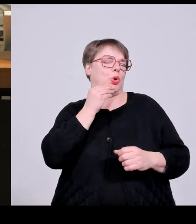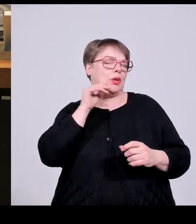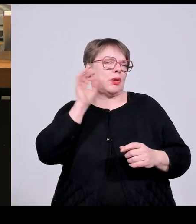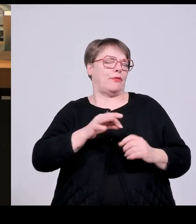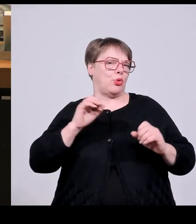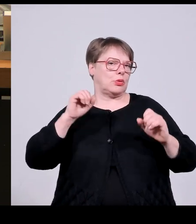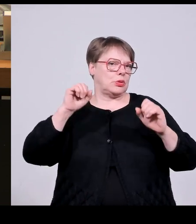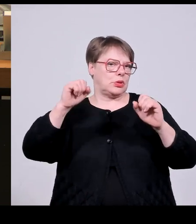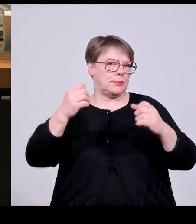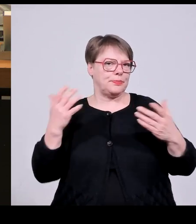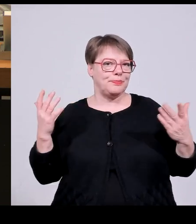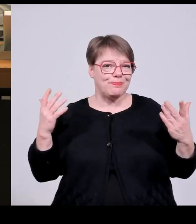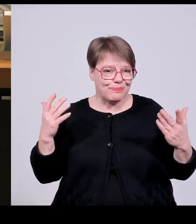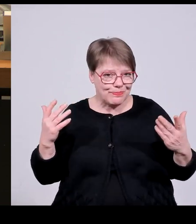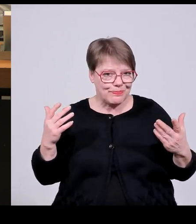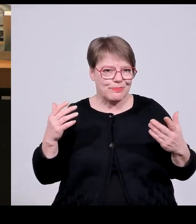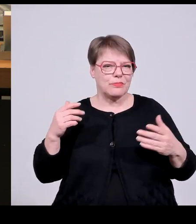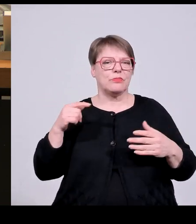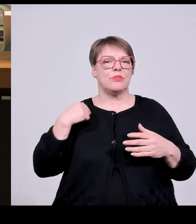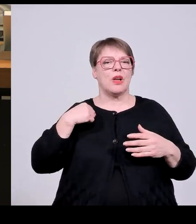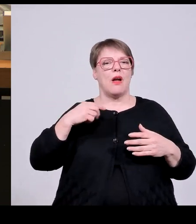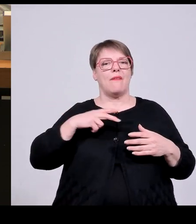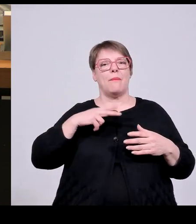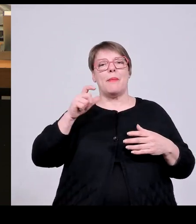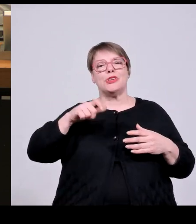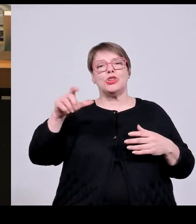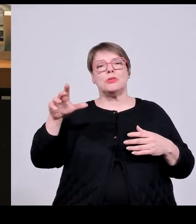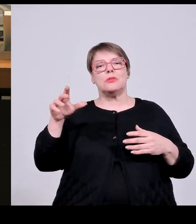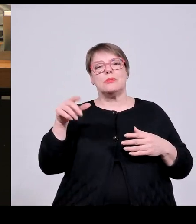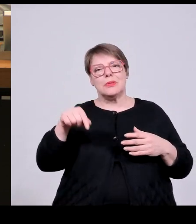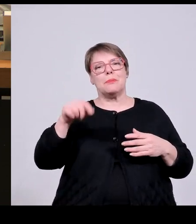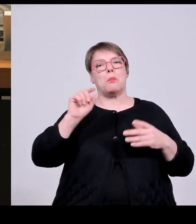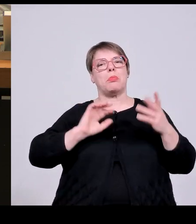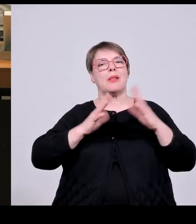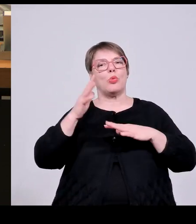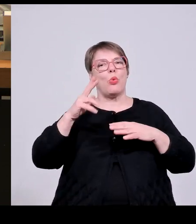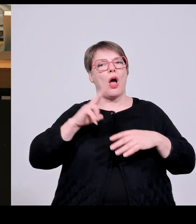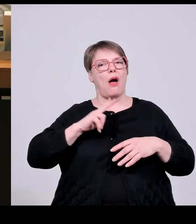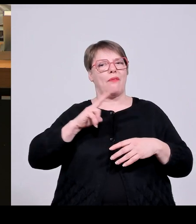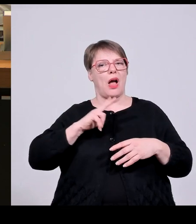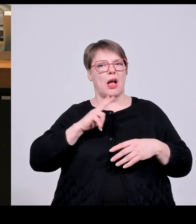Dies hat die parlamentarische Konferenz letzten Freitag in Schwet erneut deutlich gemacht.